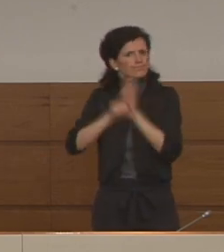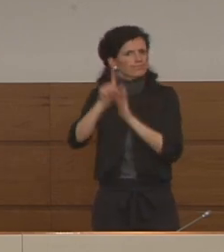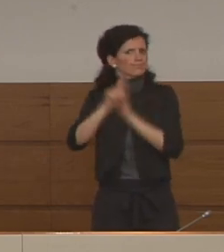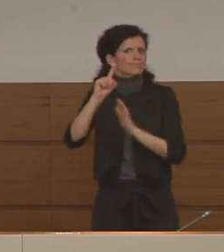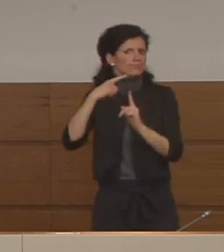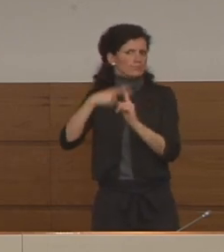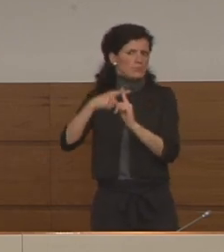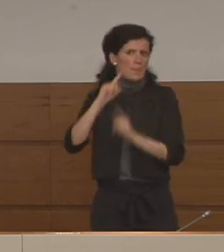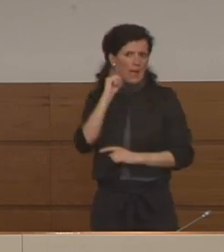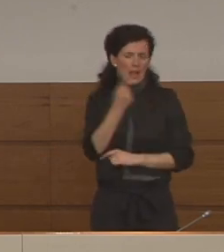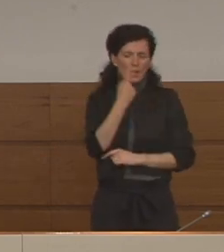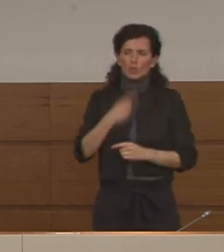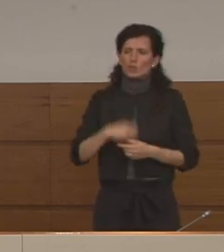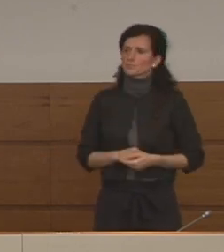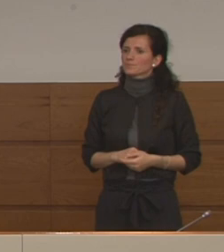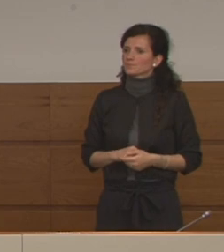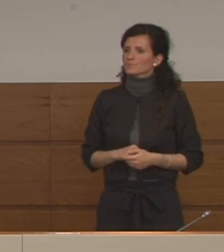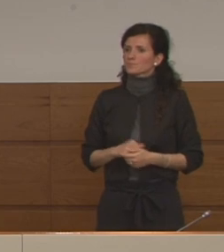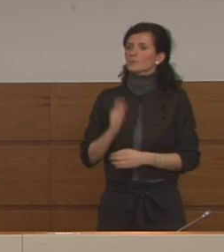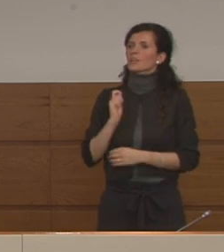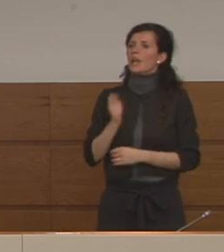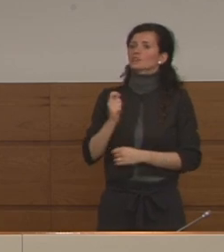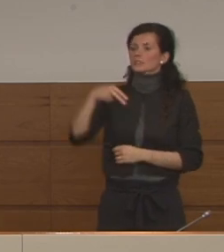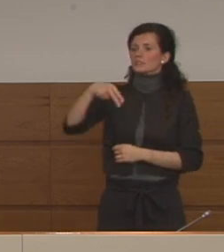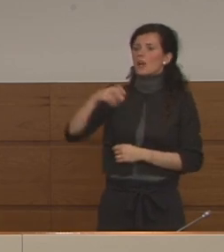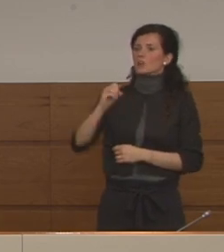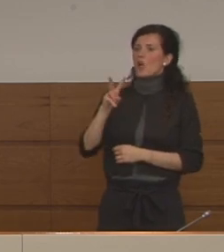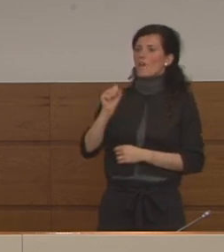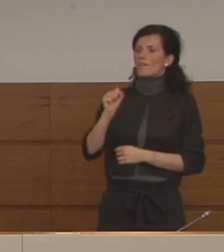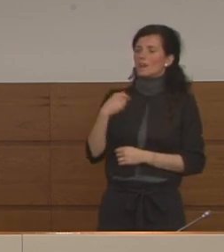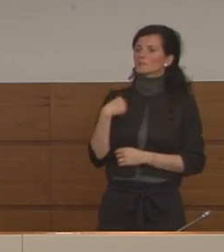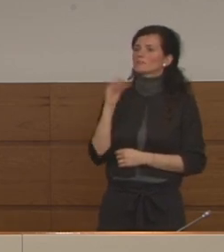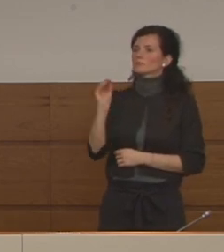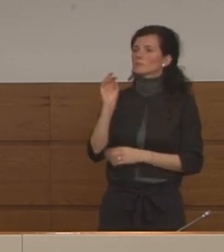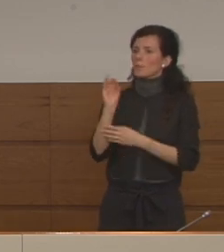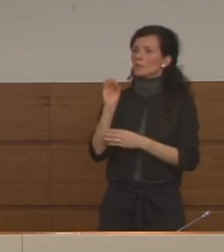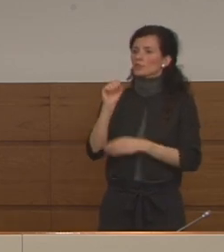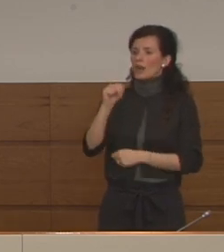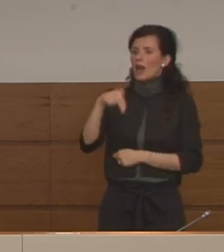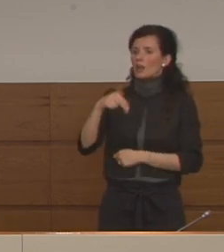Buongiorno, Giuliano Bormioli, Agenzia Nova. Io vorrei fare una domanda al Professor Antonelli, in quanto membro del